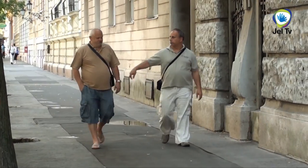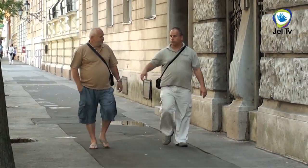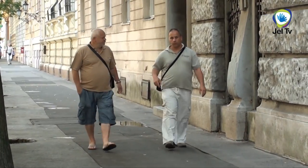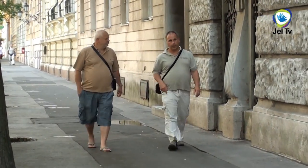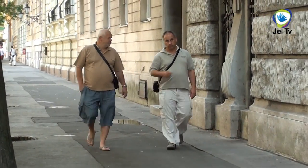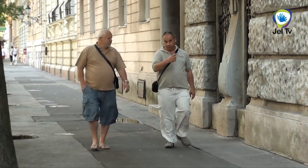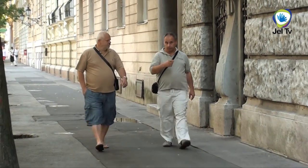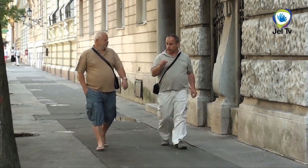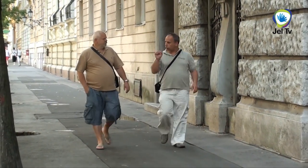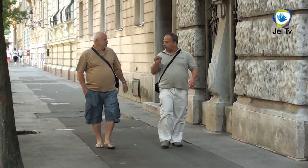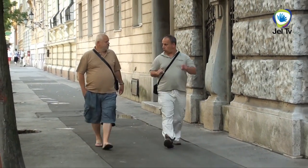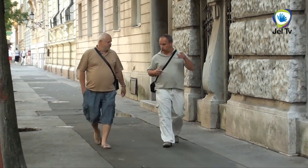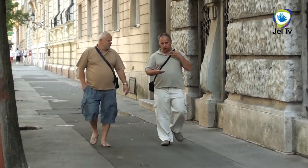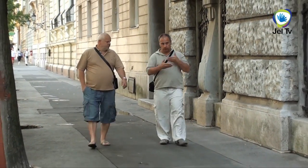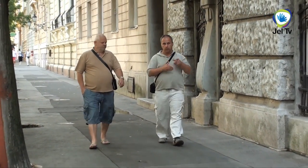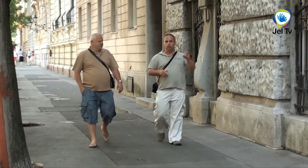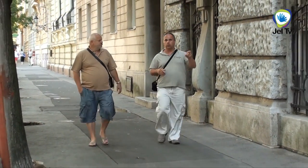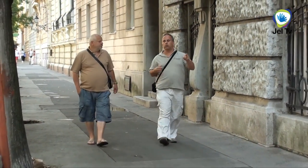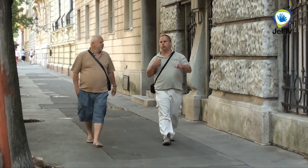Most közeledünk a SINOSZ székházához.